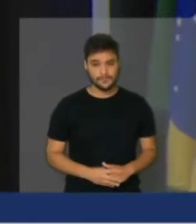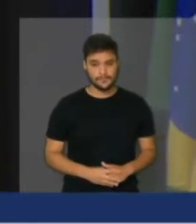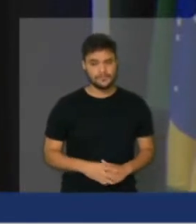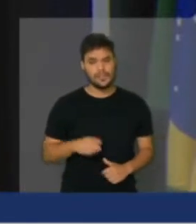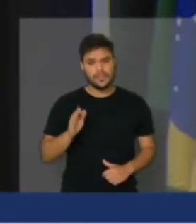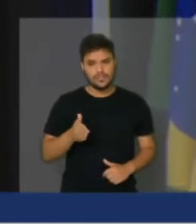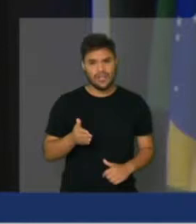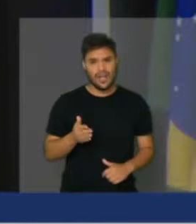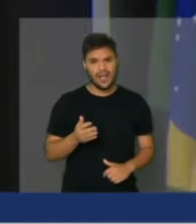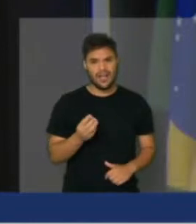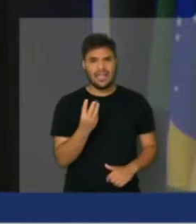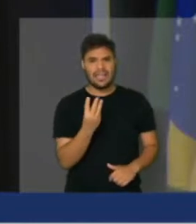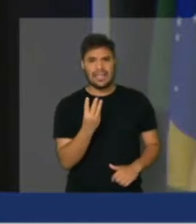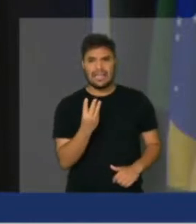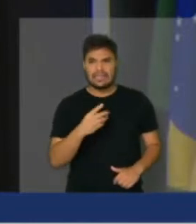TRÊS MESES QUE EU NÃO OCUPO ESSA TRIBUNA E HOJE FAÇO ATÉ